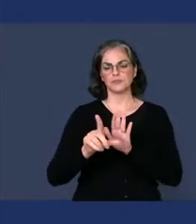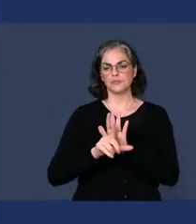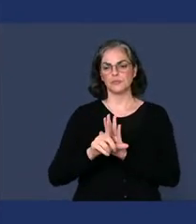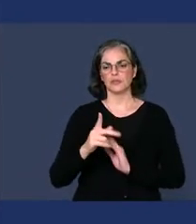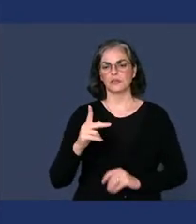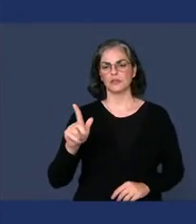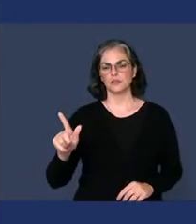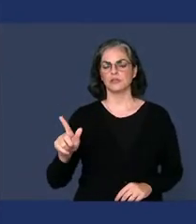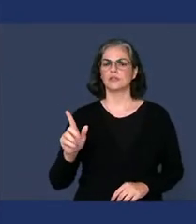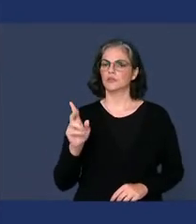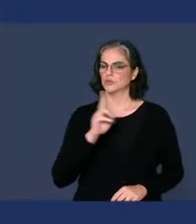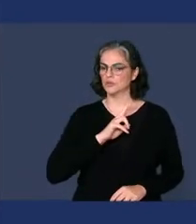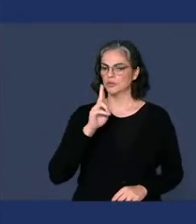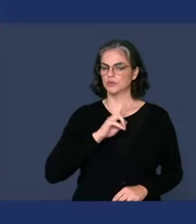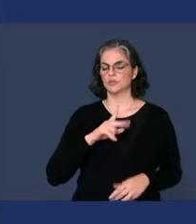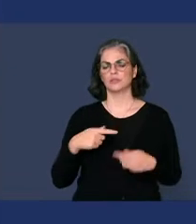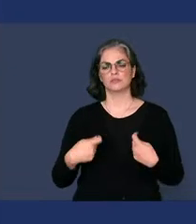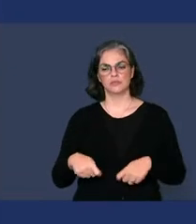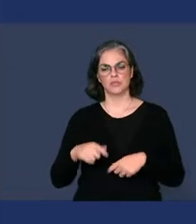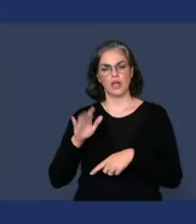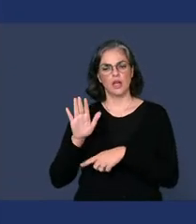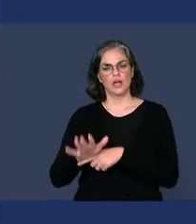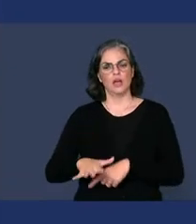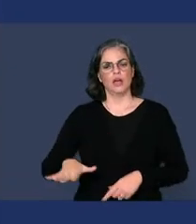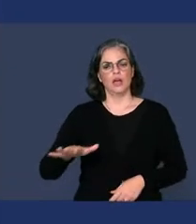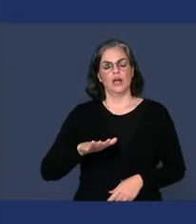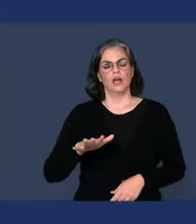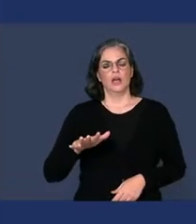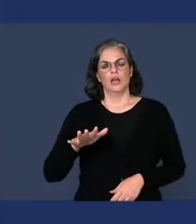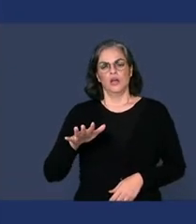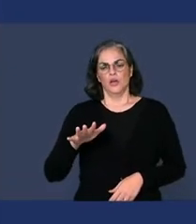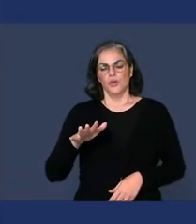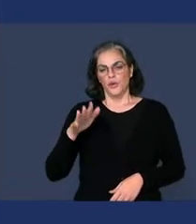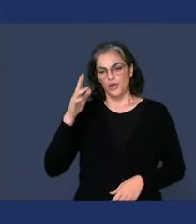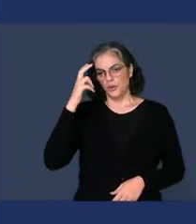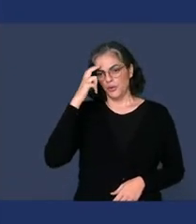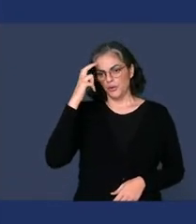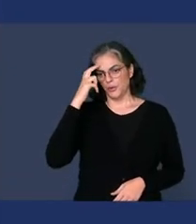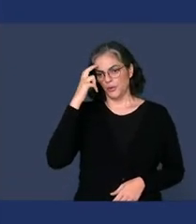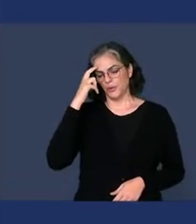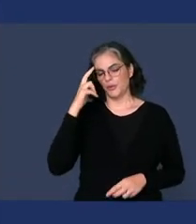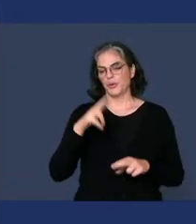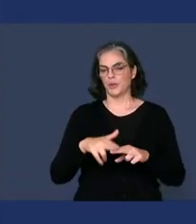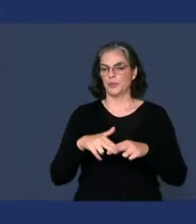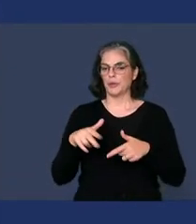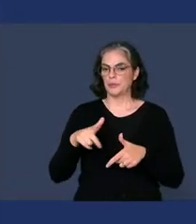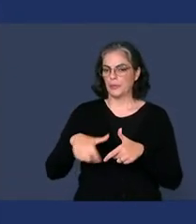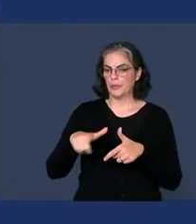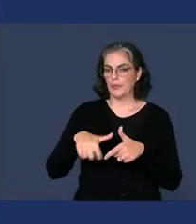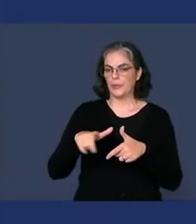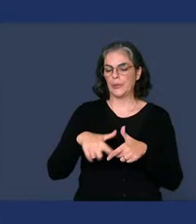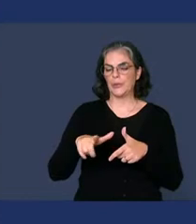PRESIDENTE. -- AGORA HÁ POUCO APROVAMOS A LEI PAULO GUSTAVO, CARÁTER EMERGENCIAL PARA ATENDER O SETOR DA CULTURA, NO CONTEXTO DE CRISE DA PANDEMIA